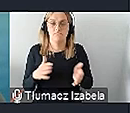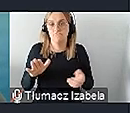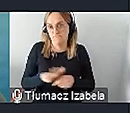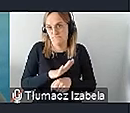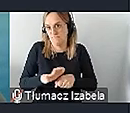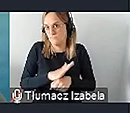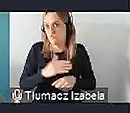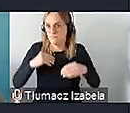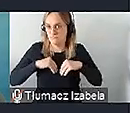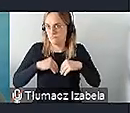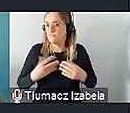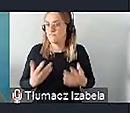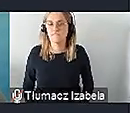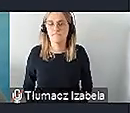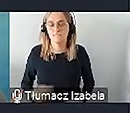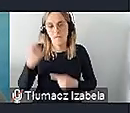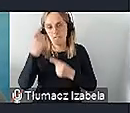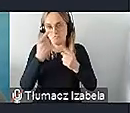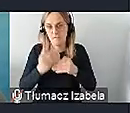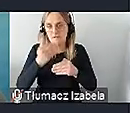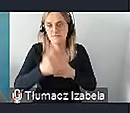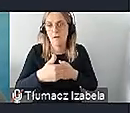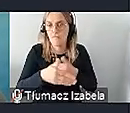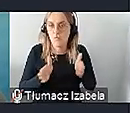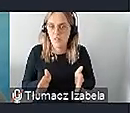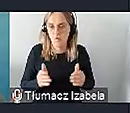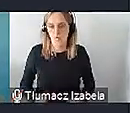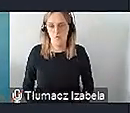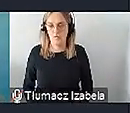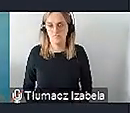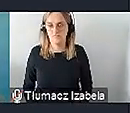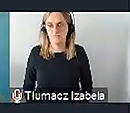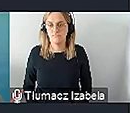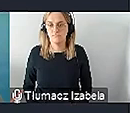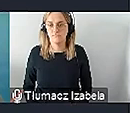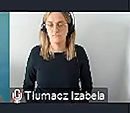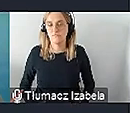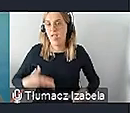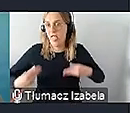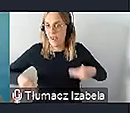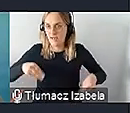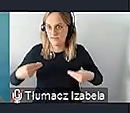"Myślenie poza pudełkiem" - pani Magdalena. Albo: "Będzie potrzebna nam elastyczność,